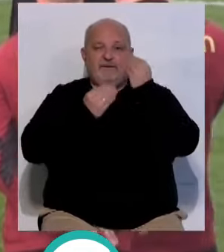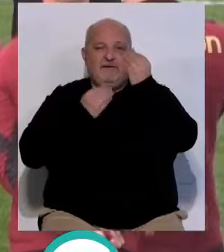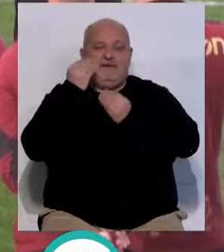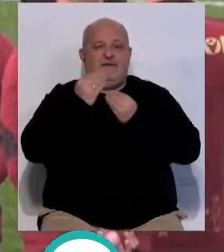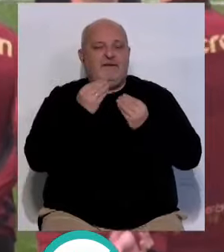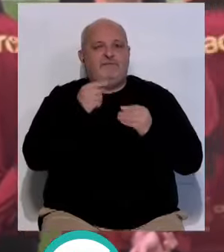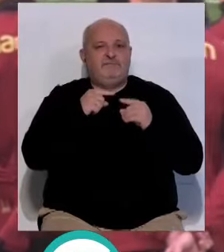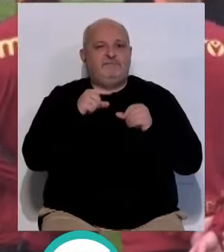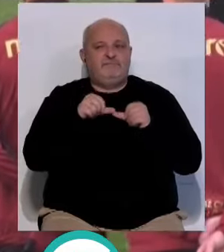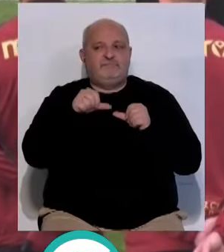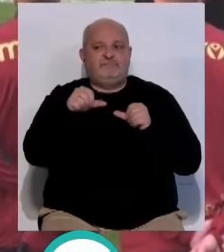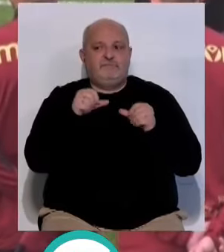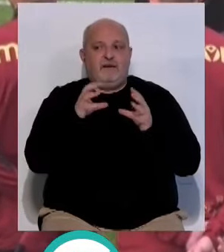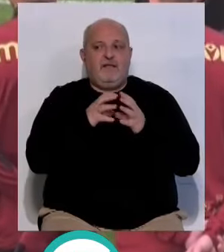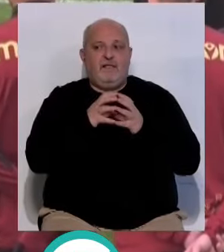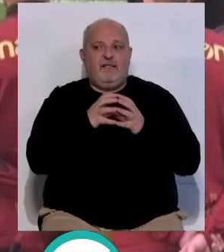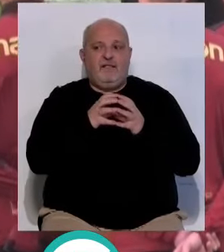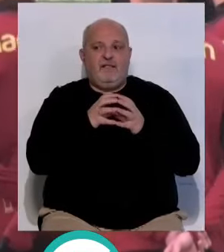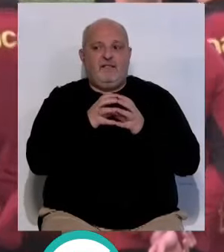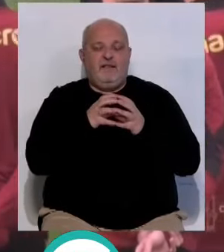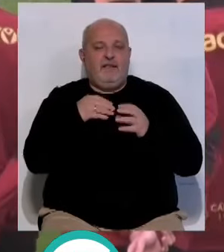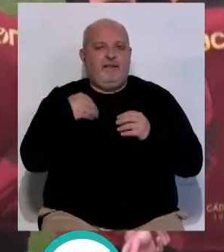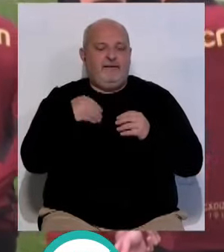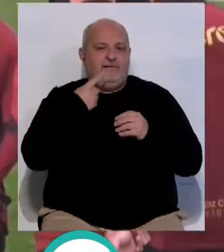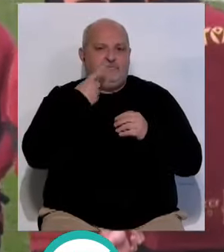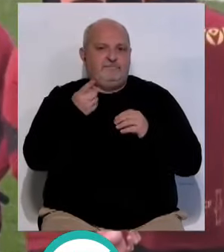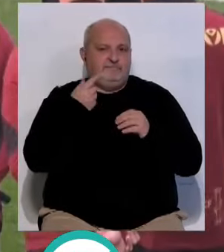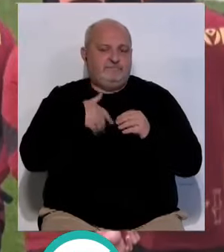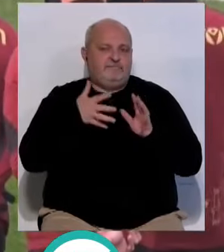a serio después del partido del Granada Eh pues Manuel biscaino la la ha tenido y ha ratificado